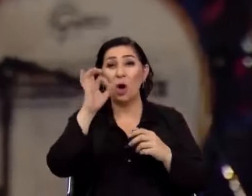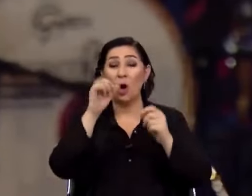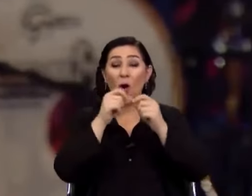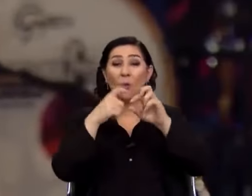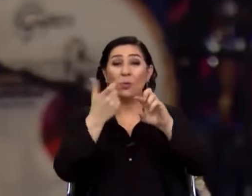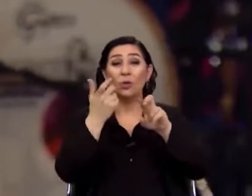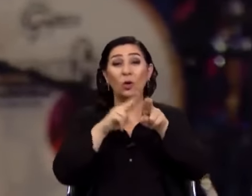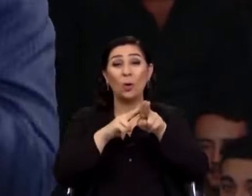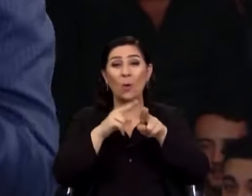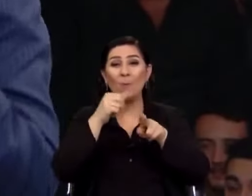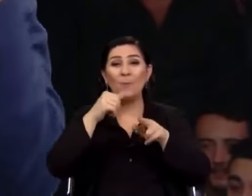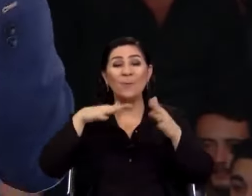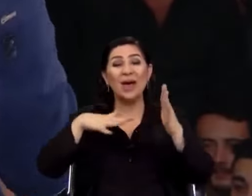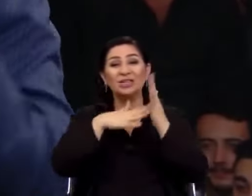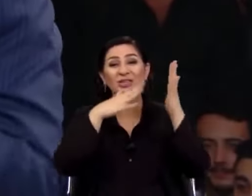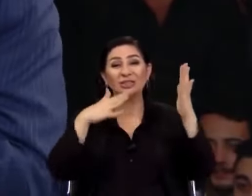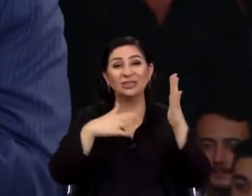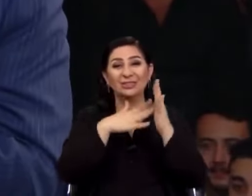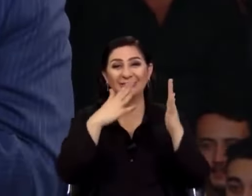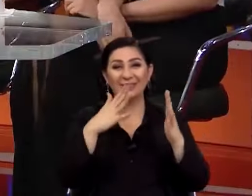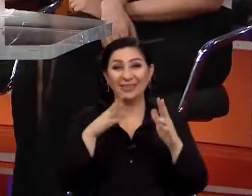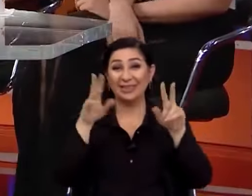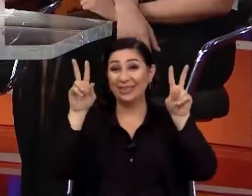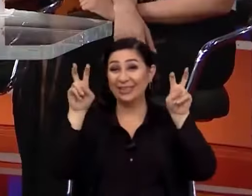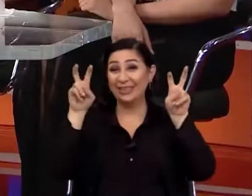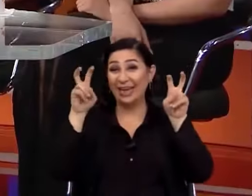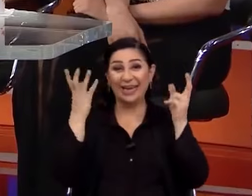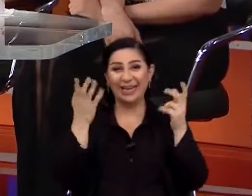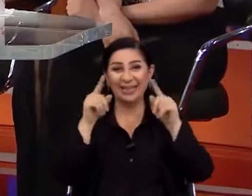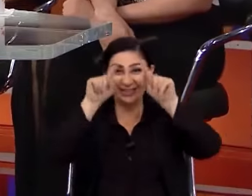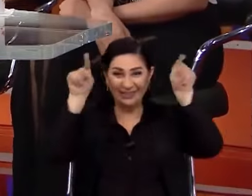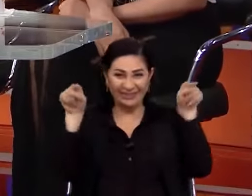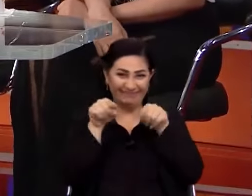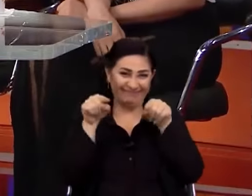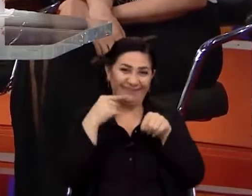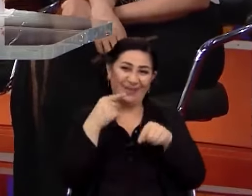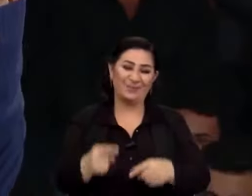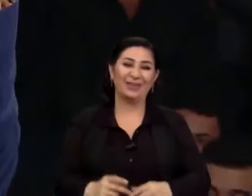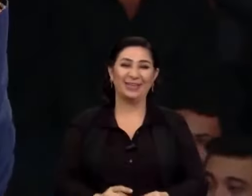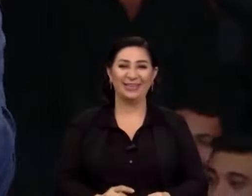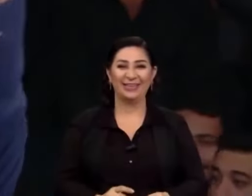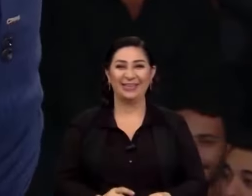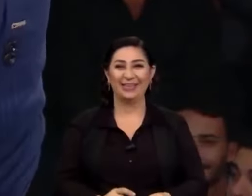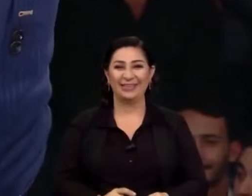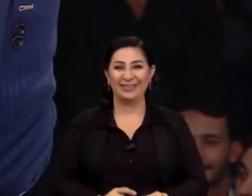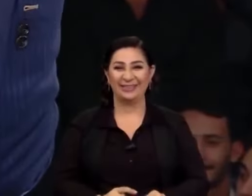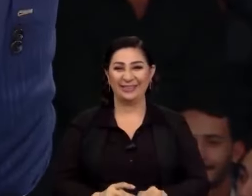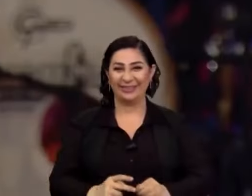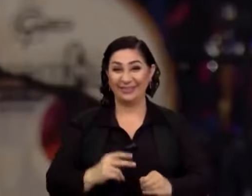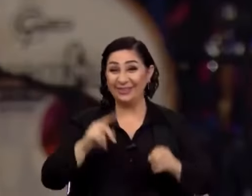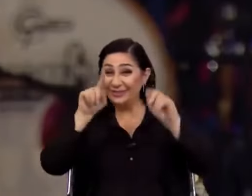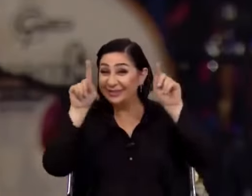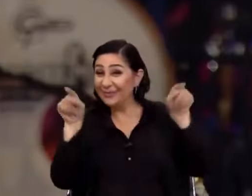Barajı Obruk özel isim tırnak içinde kullandı Yani bu söylediğim sana tırnak içinde kullanıyorum tırnak içinde Gözlerin çok güzel tırnak içinde tırnak